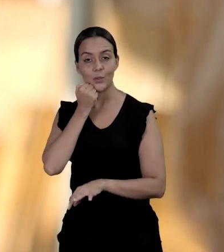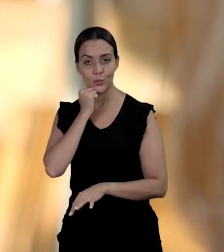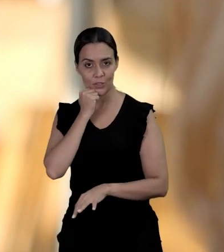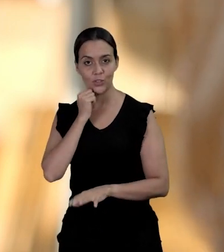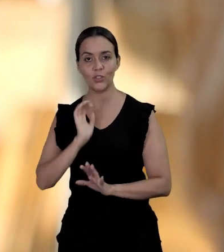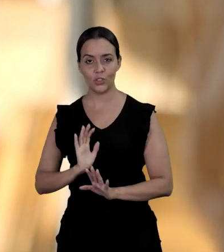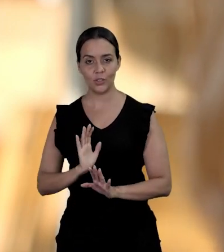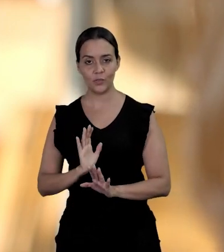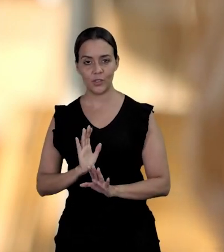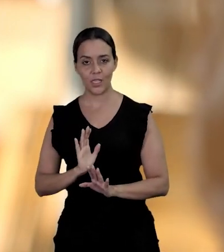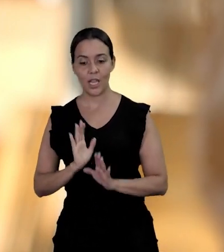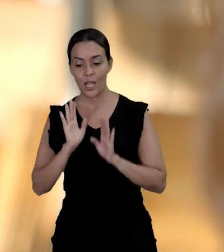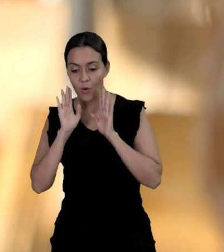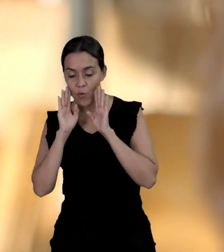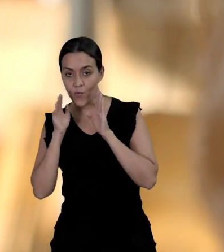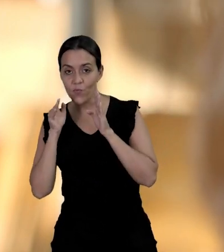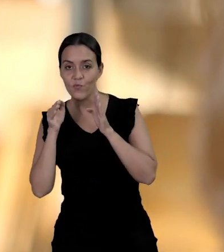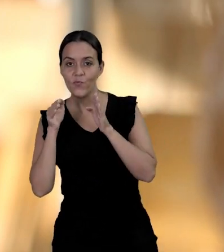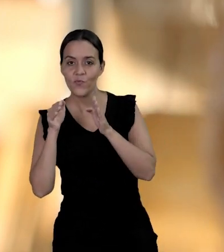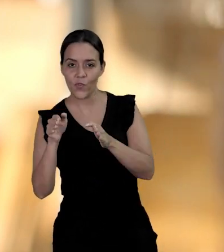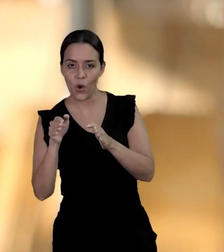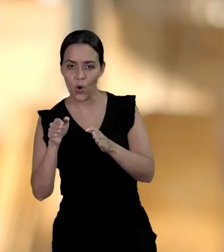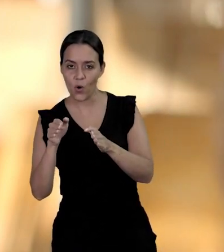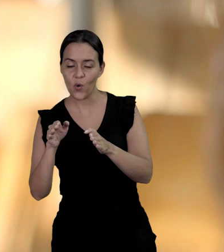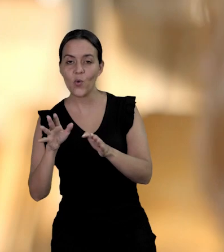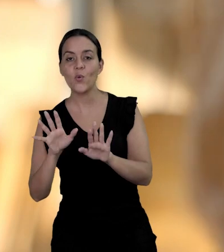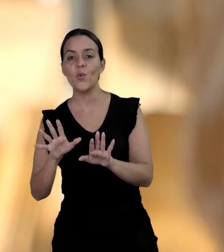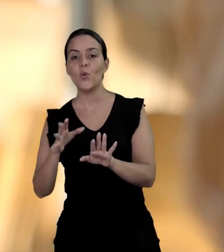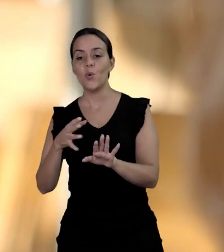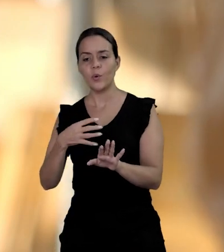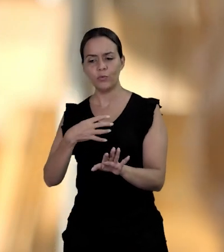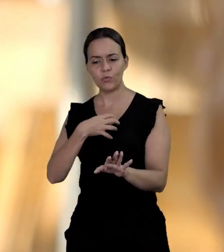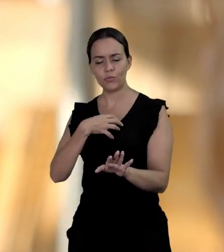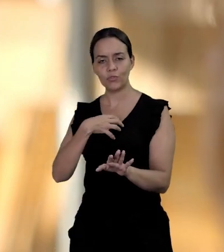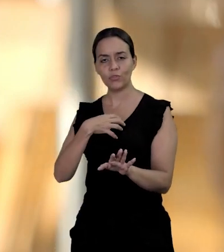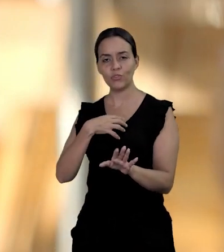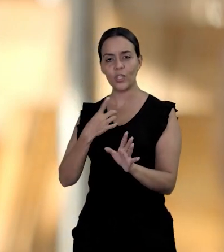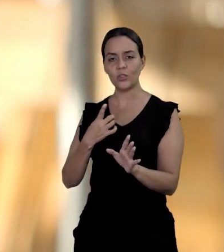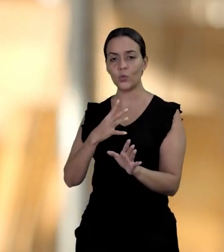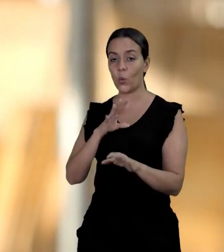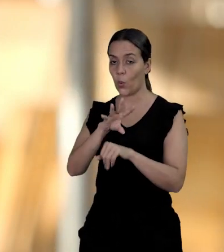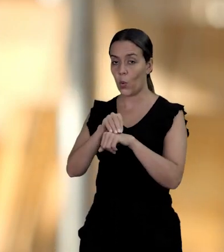lembrando que a educação científica, é uma educação voltada para os estados e não para aquisição de conhecimento.